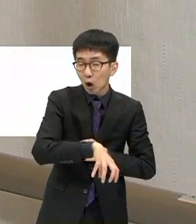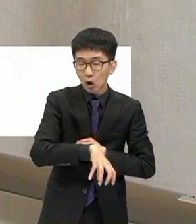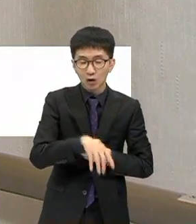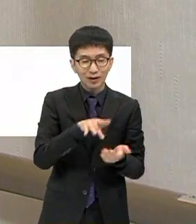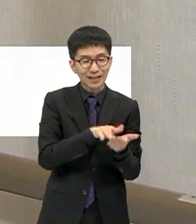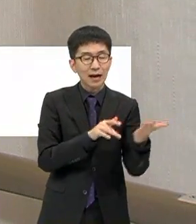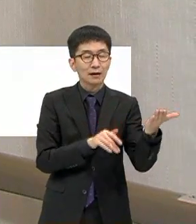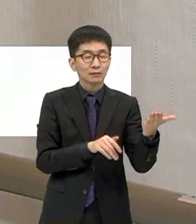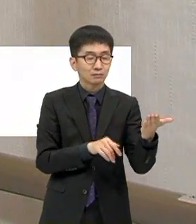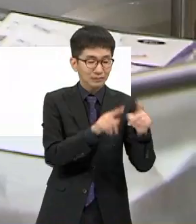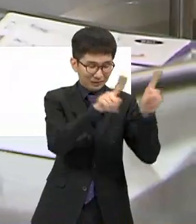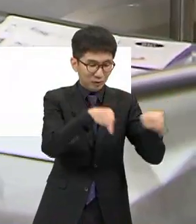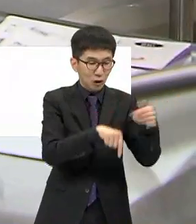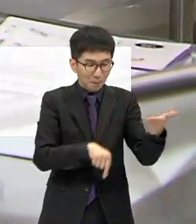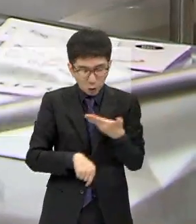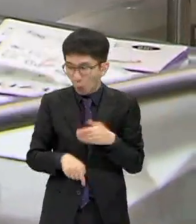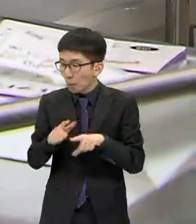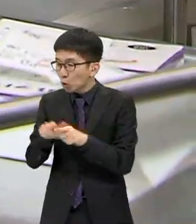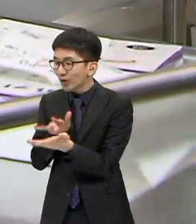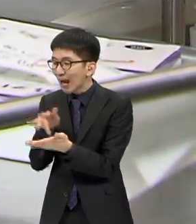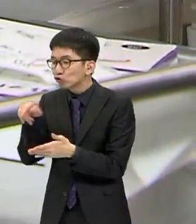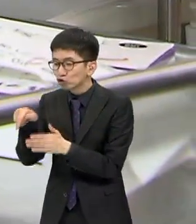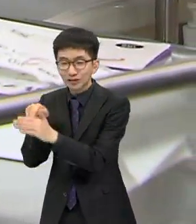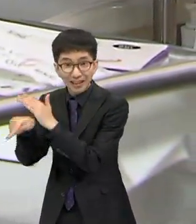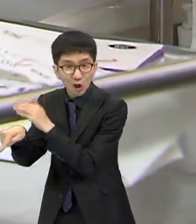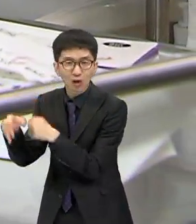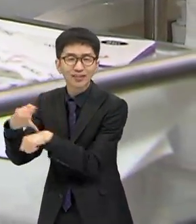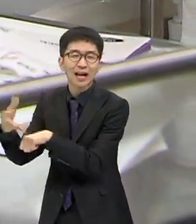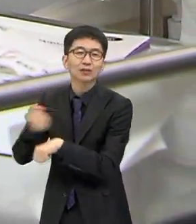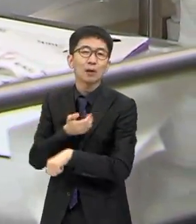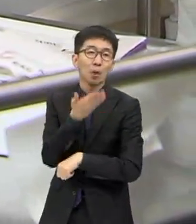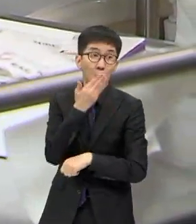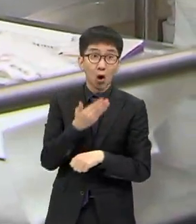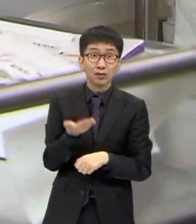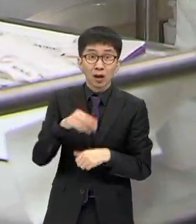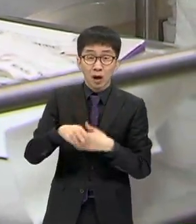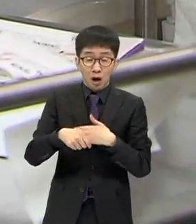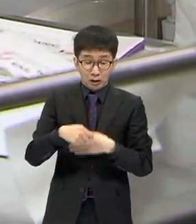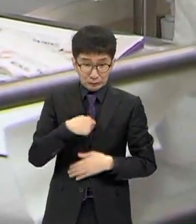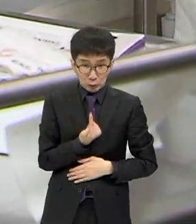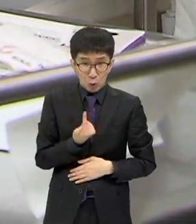(기자) 이 경우 환자 스스로 챙겨야 할 게 많은데 중증 환자에게는 쉽지 않습니다.